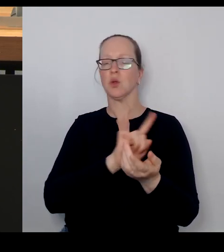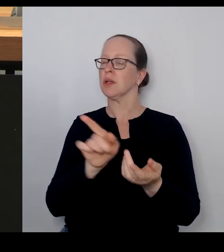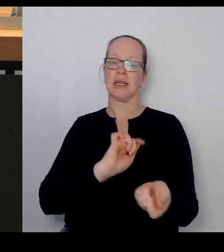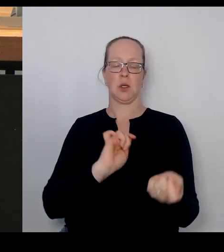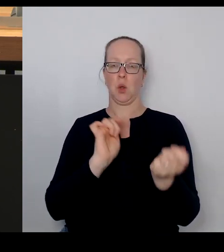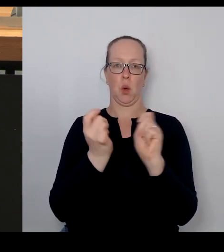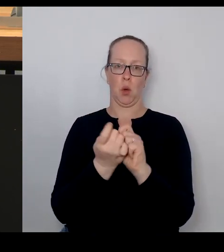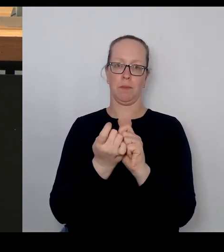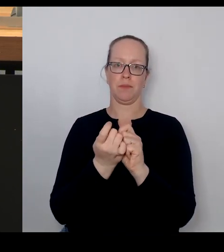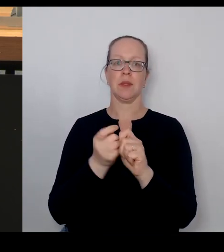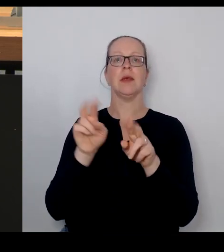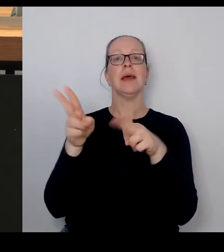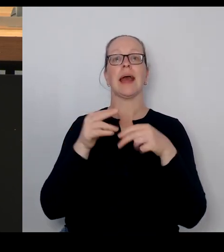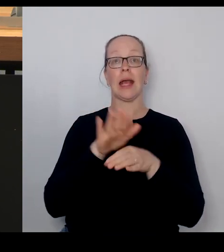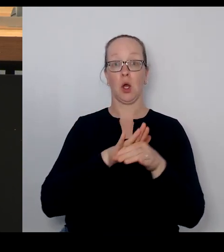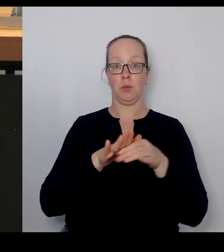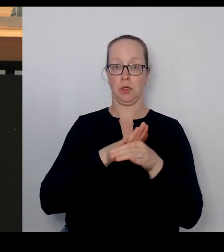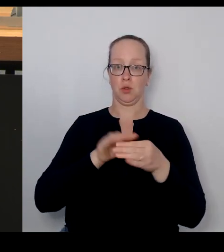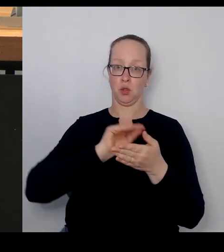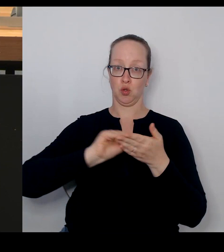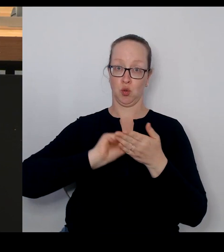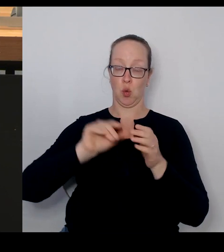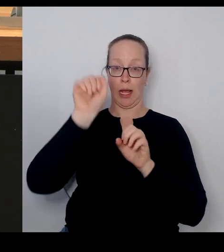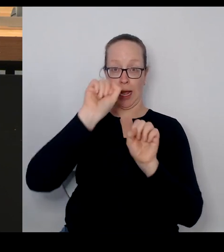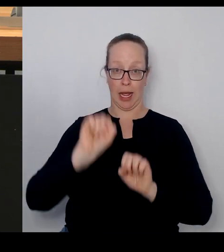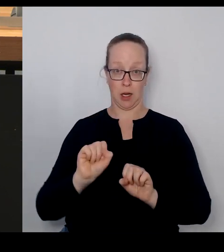Weg, um genau diese beiden Aspekte zusammenzubekommen.